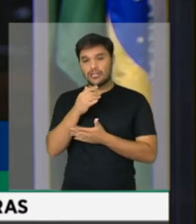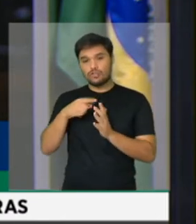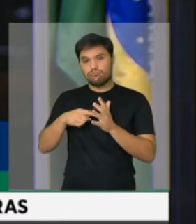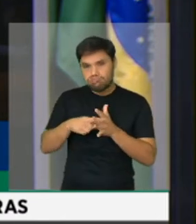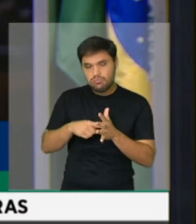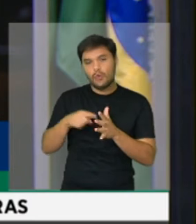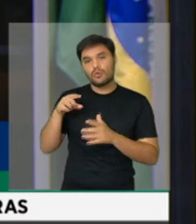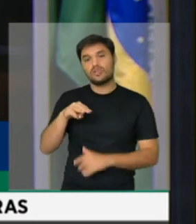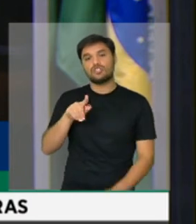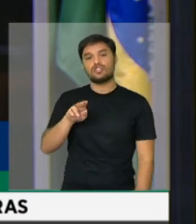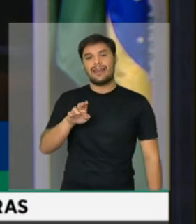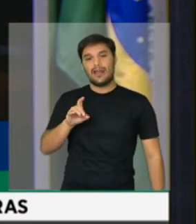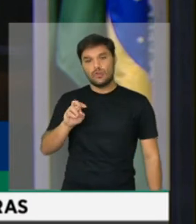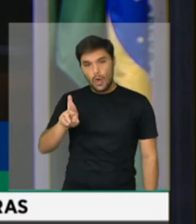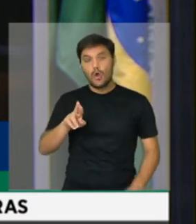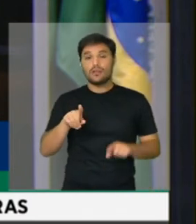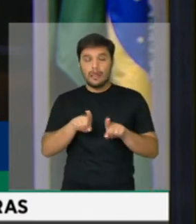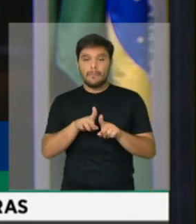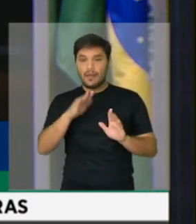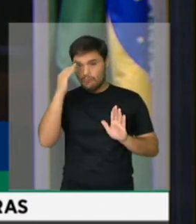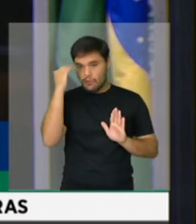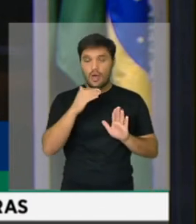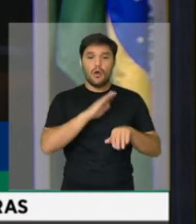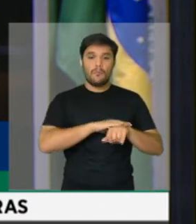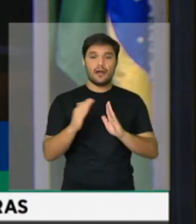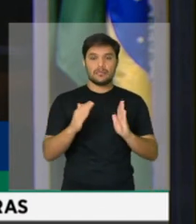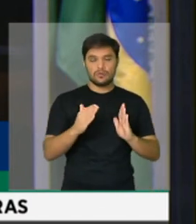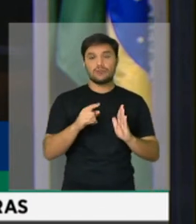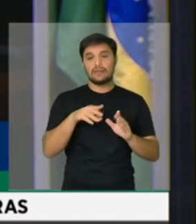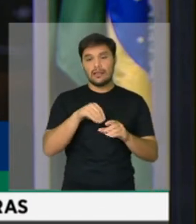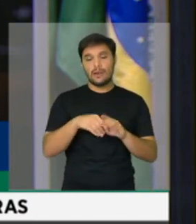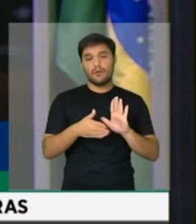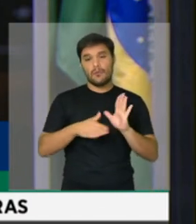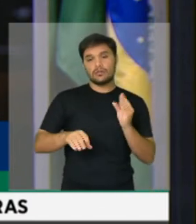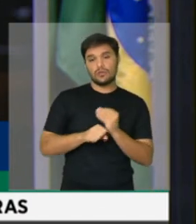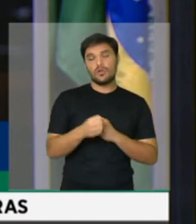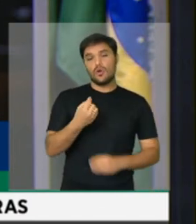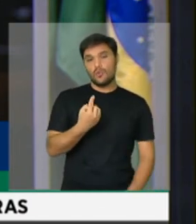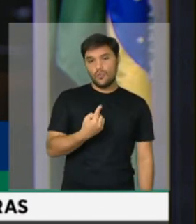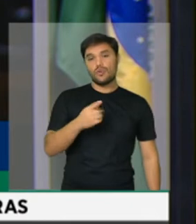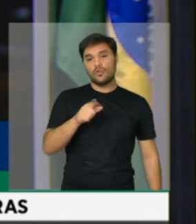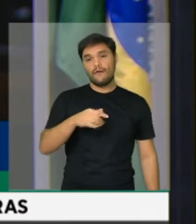LEILÃO DE 2019. ESSAS MEDIDAS POSSIBILITARÃO REDUÇÃO IMEDIATA DOS VALORES RESSARCIDOS PELA OCDE AO PROGRAMA, COMO MEDITA COMPENSATÓRIA PARA VIABILIZAR